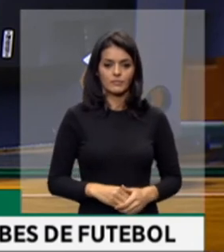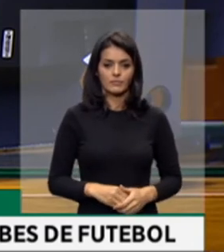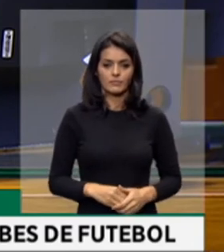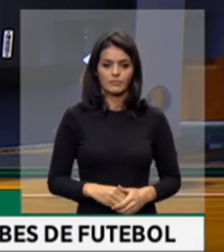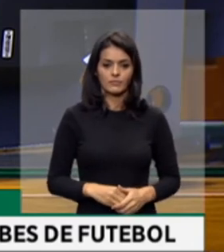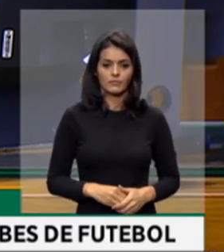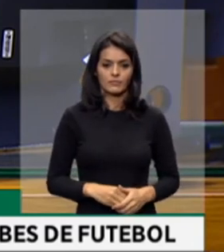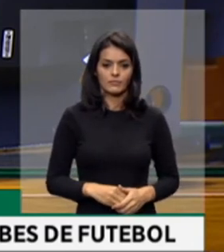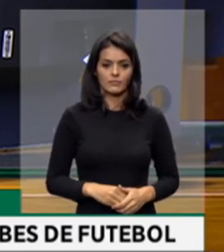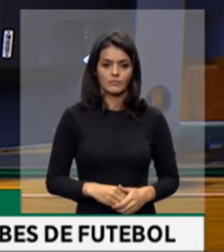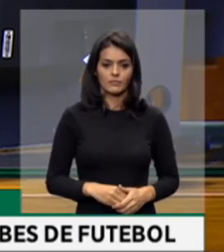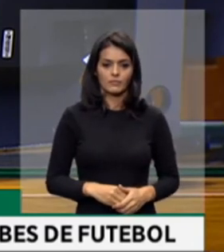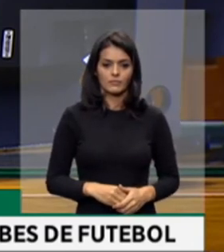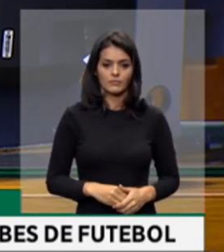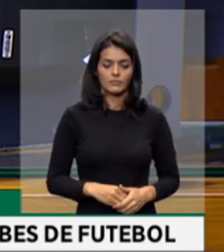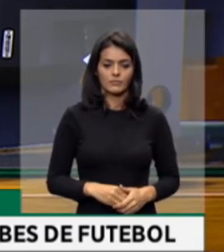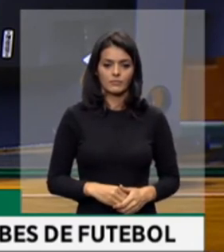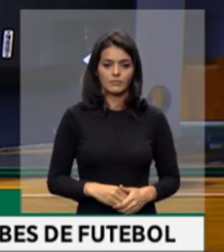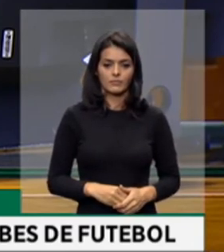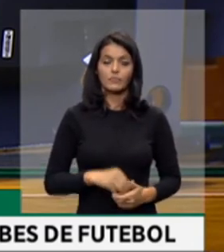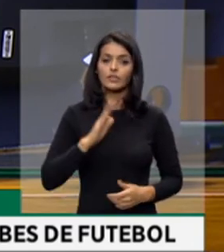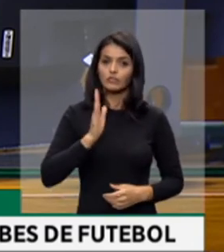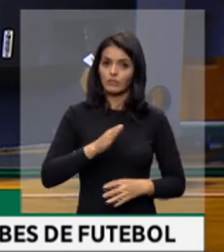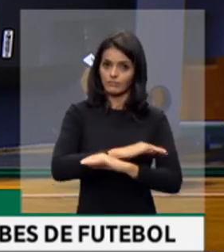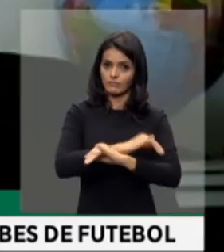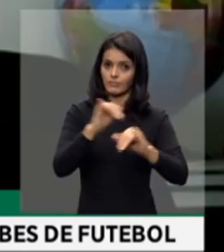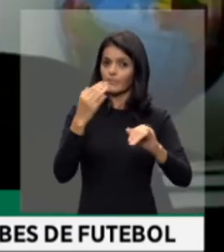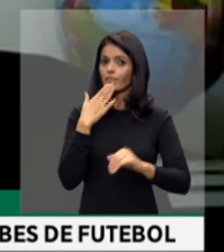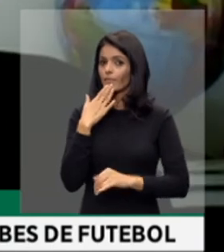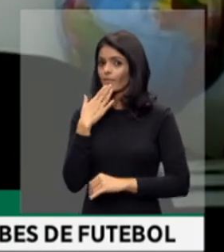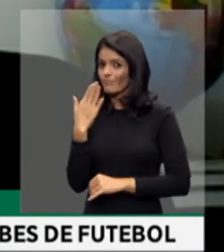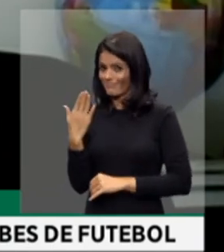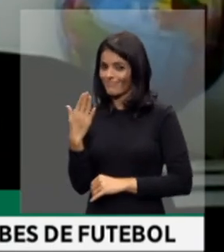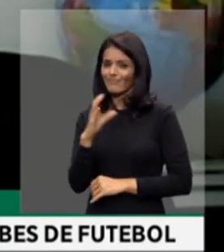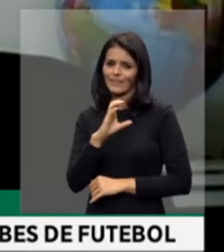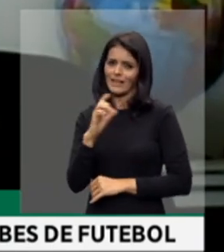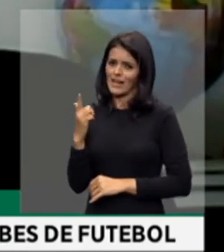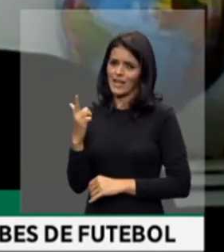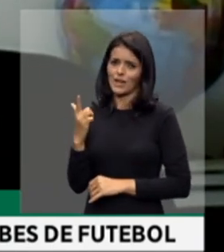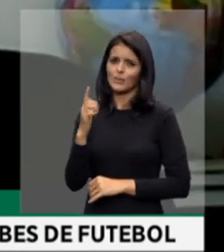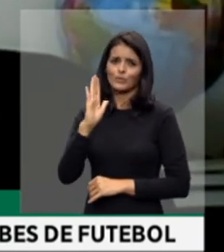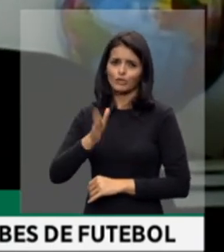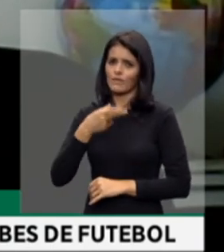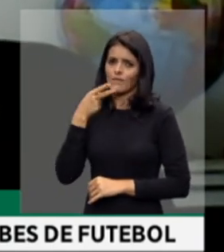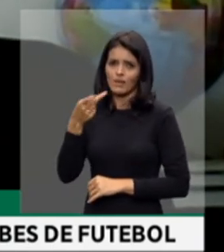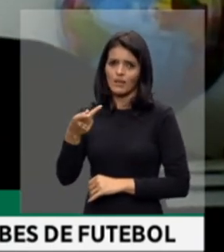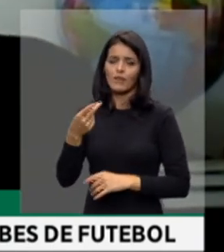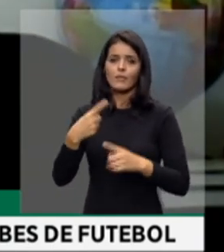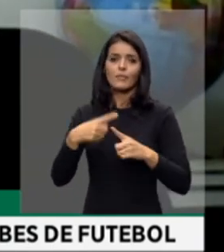E POR ISSO QUE NÓS... EU SEI QUE OUTROS PARTIDOS... TAMBÉM HAVIA DESTACADO, EU QUERO RESSALTAR TAMBÉM ESSA